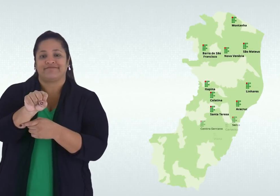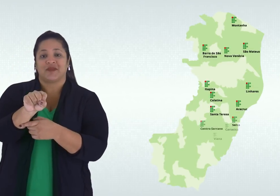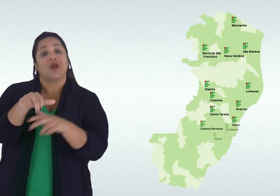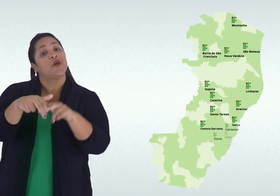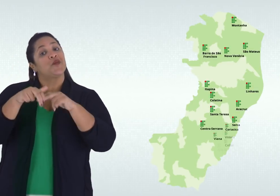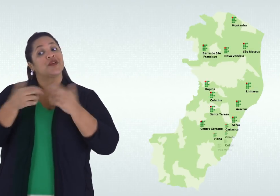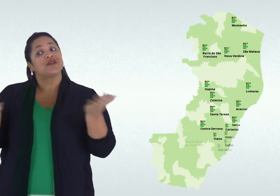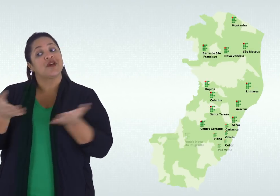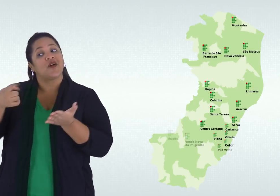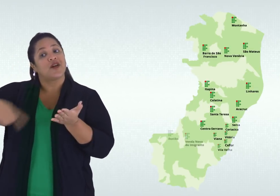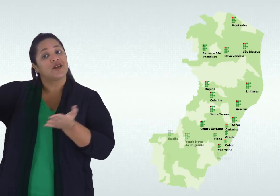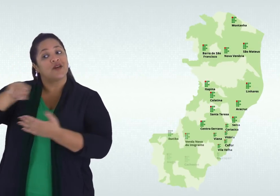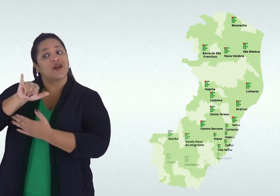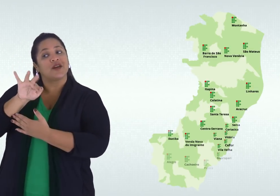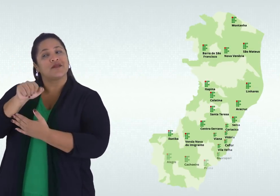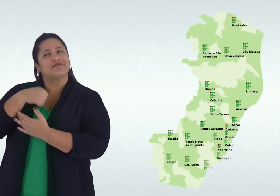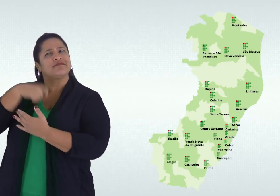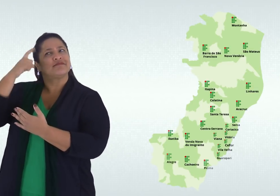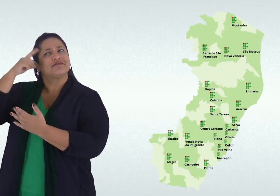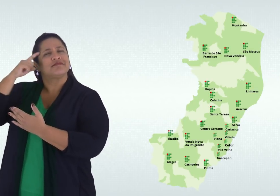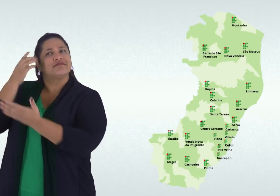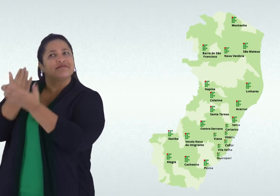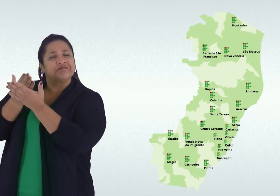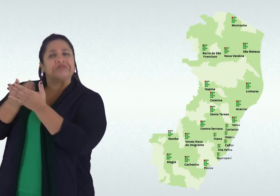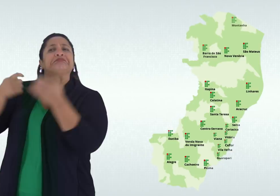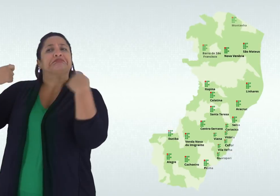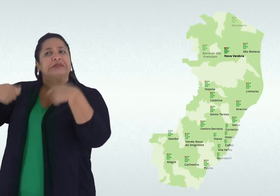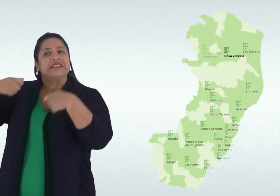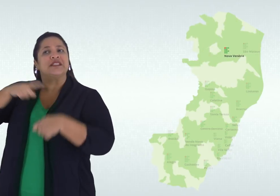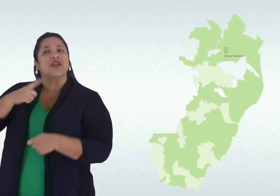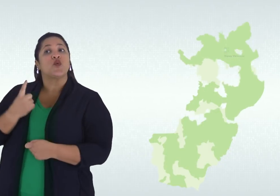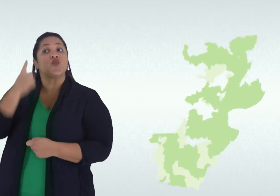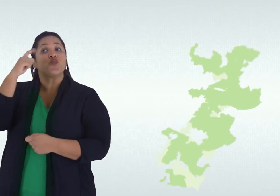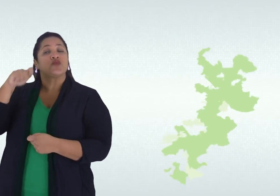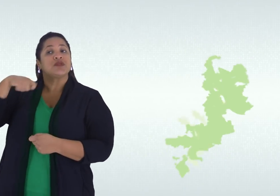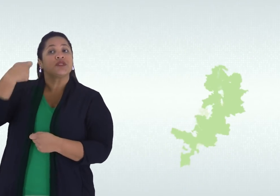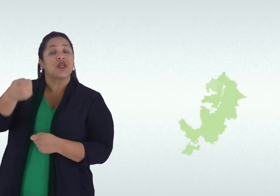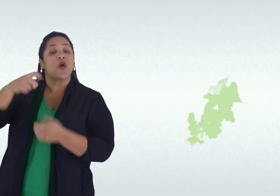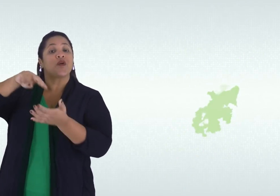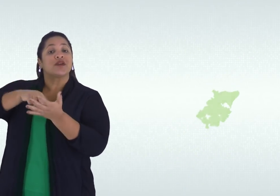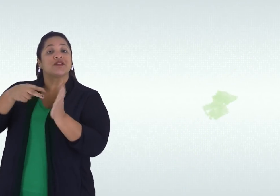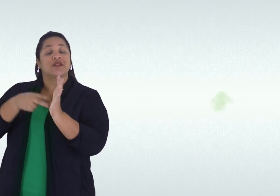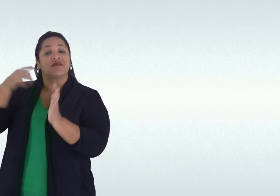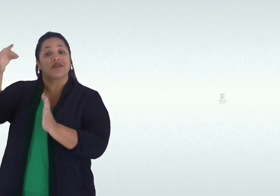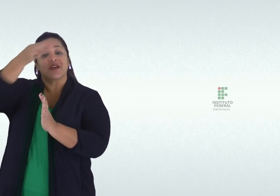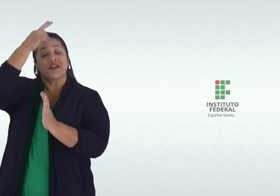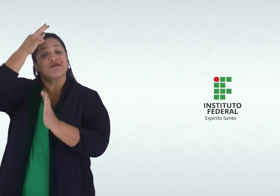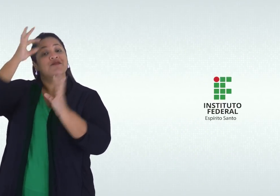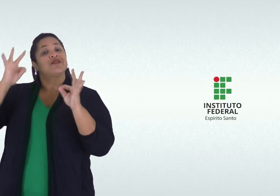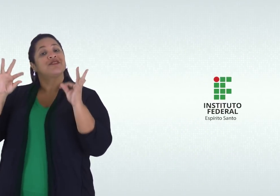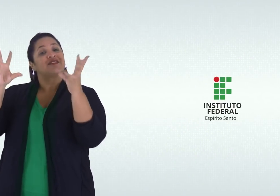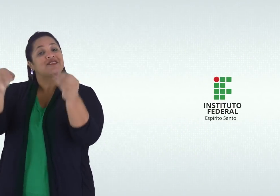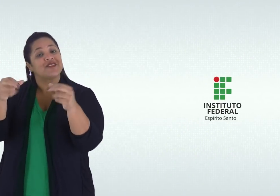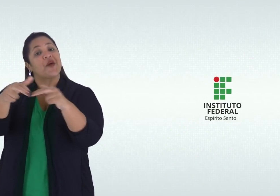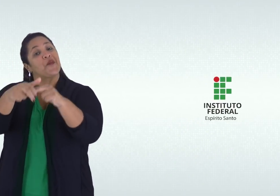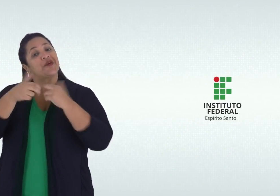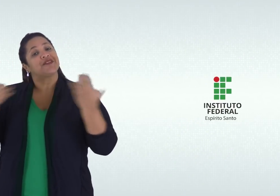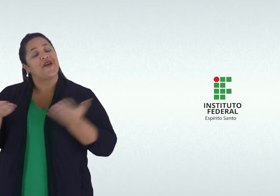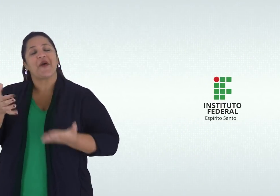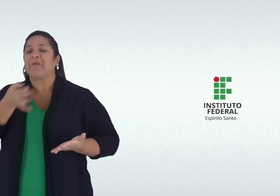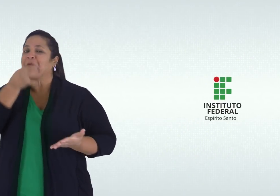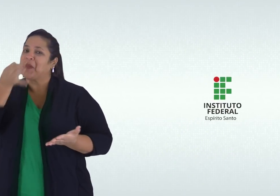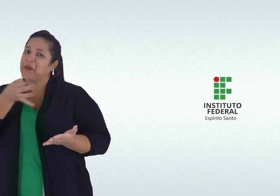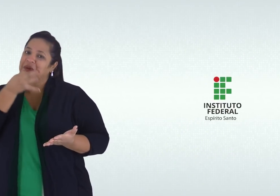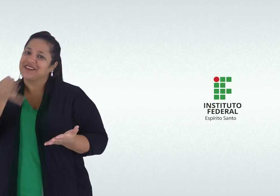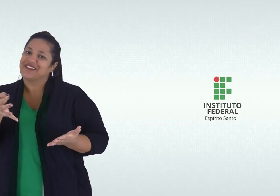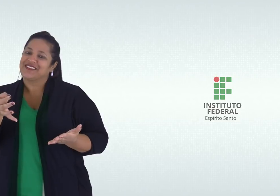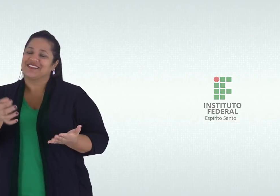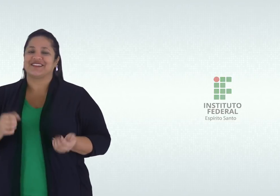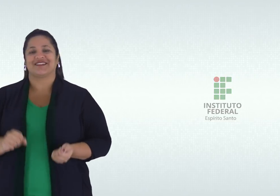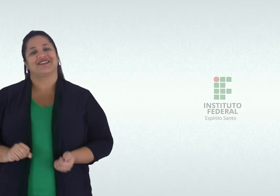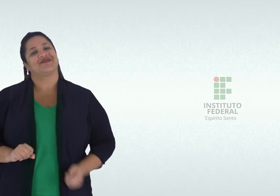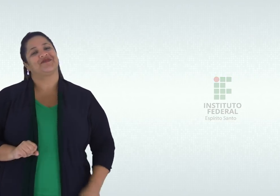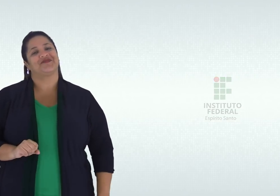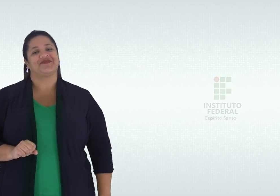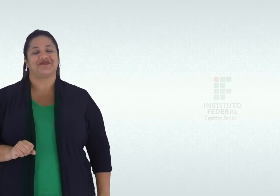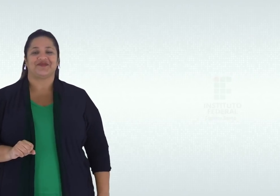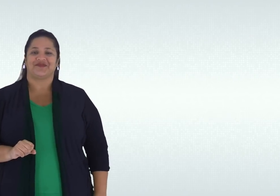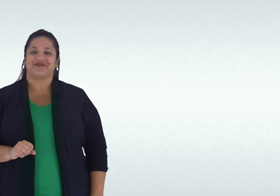Por isso tivemos a ideia de propor um sinal para Instituto Federal do Espírito Santo.